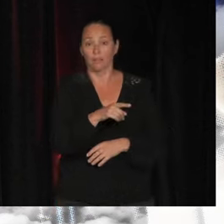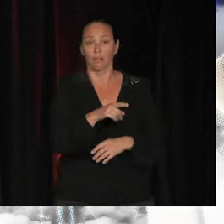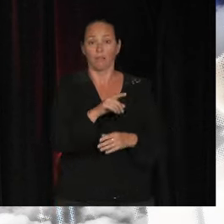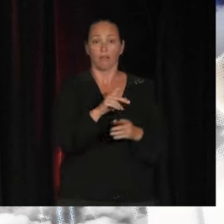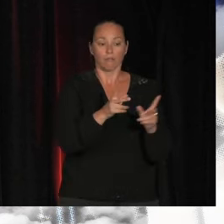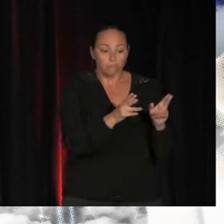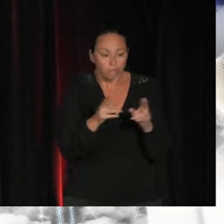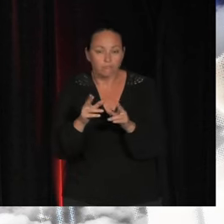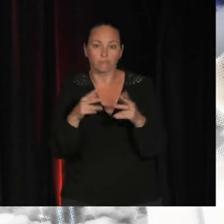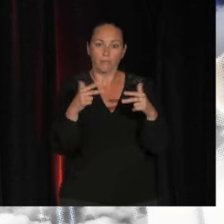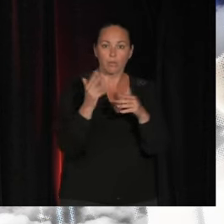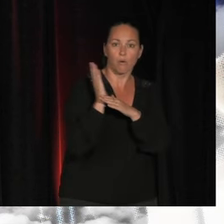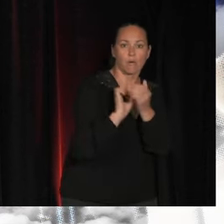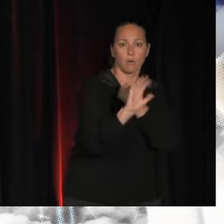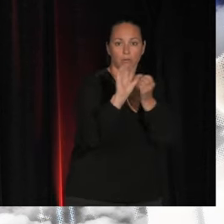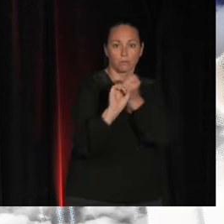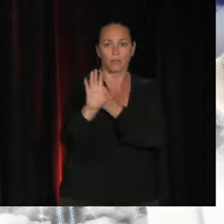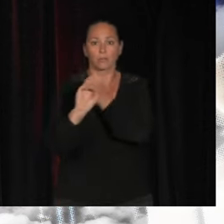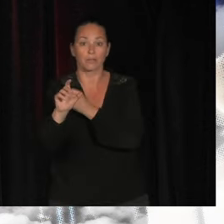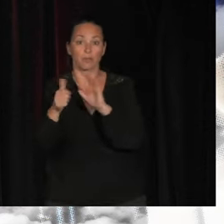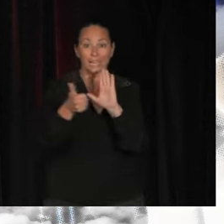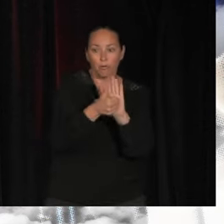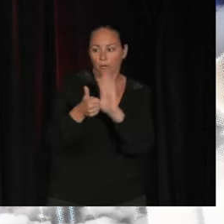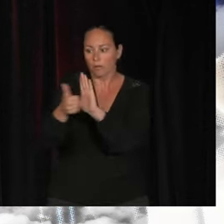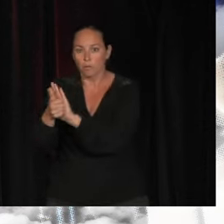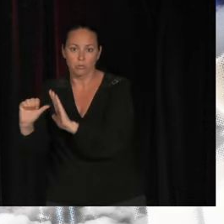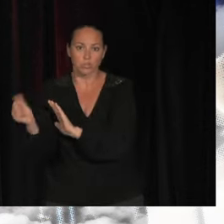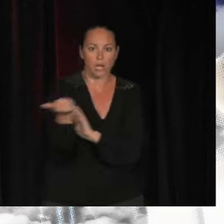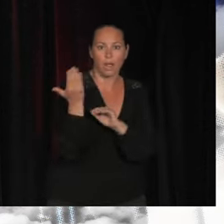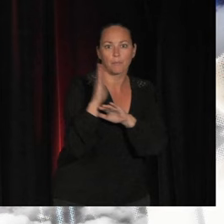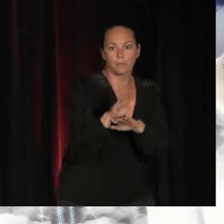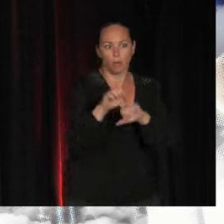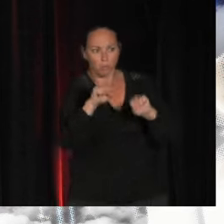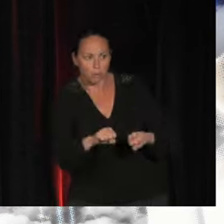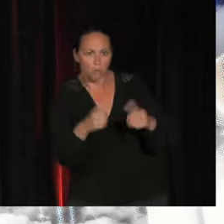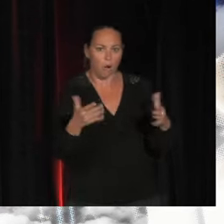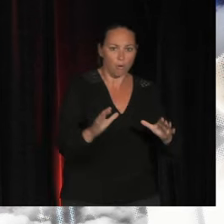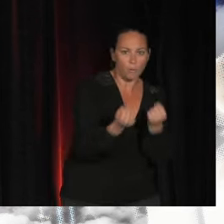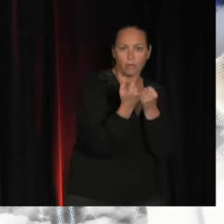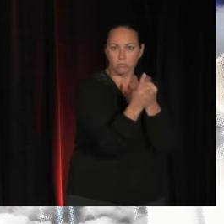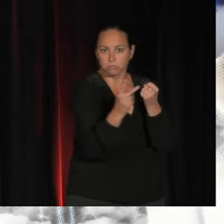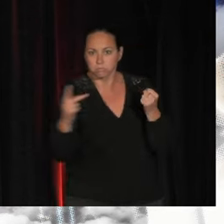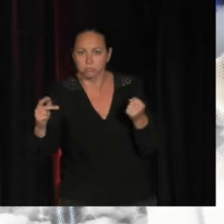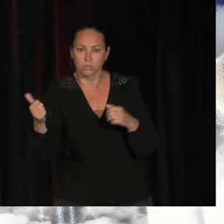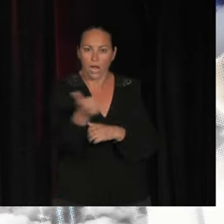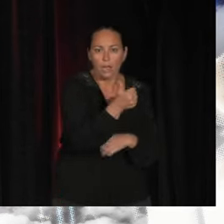de démos des capacités des différents personnages. Ça, ils vont vraiment envoyer au compte- gouttes, démontrer comment se joue tel ou tel personnage.